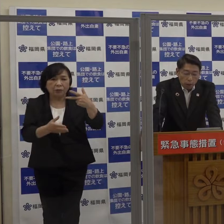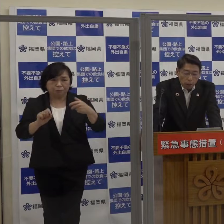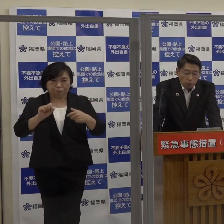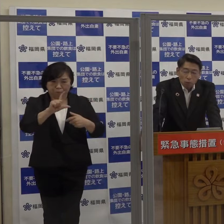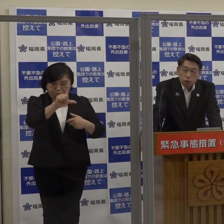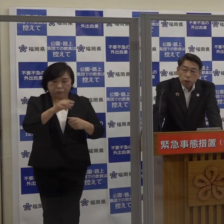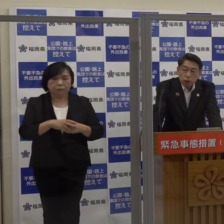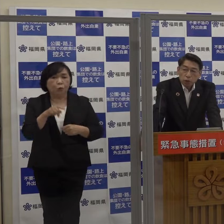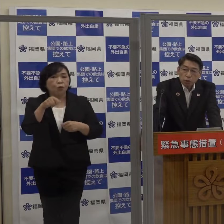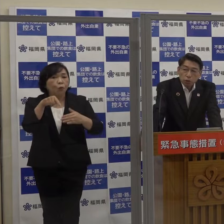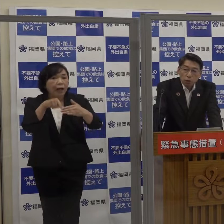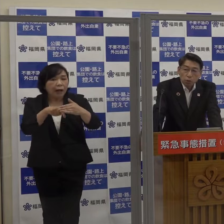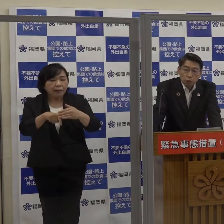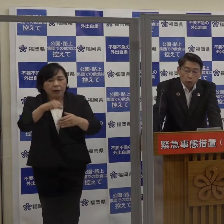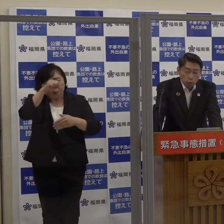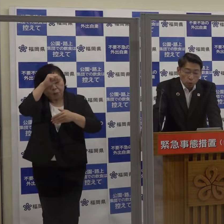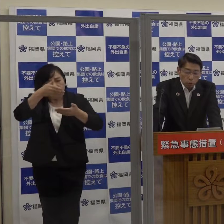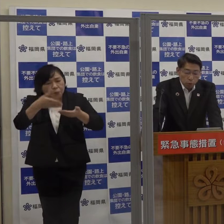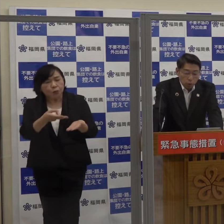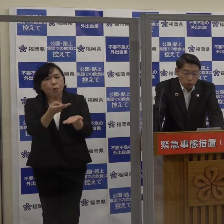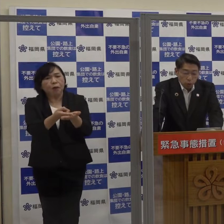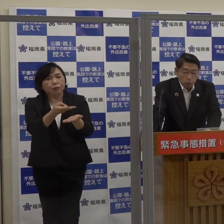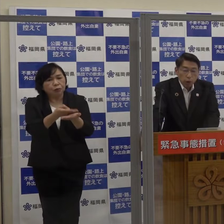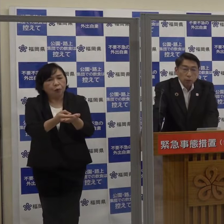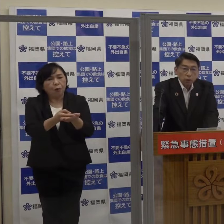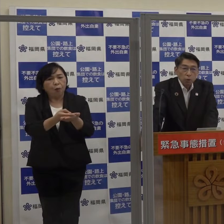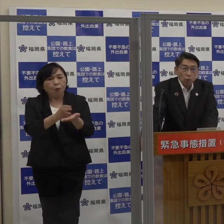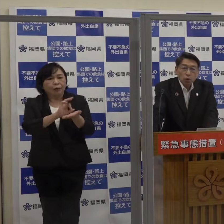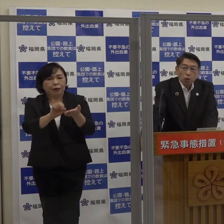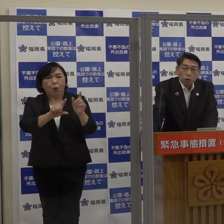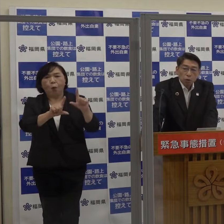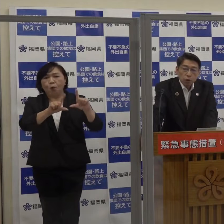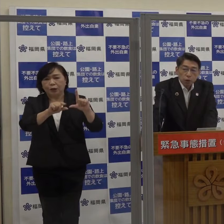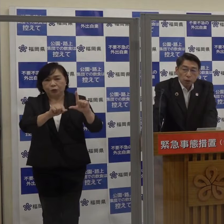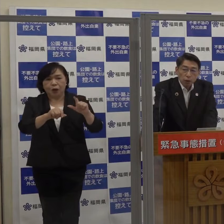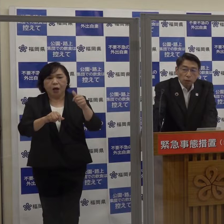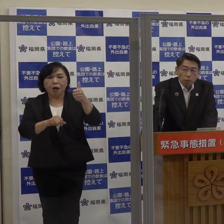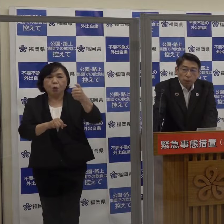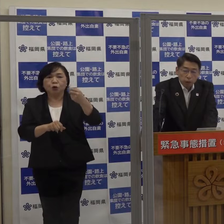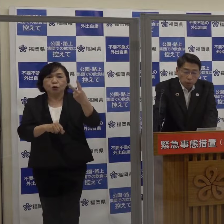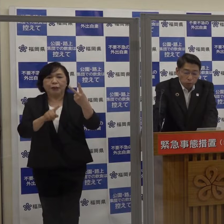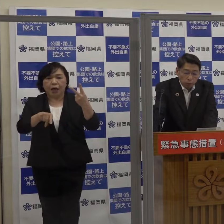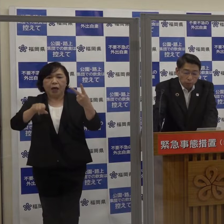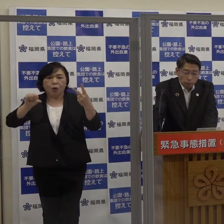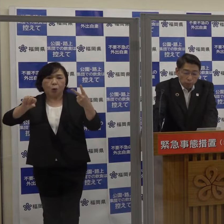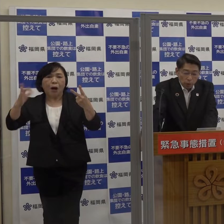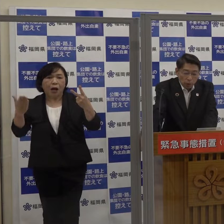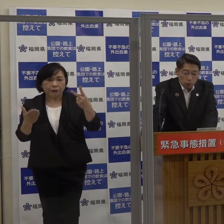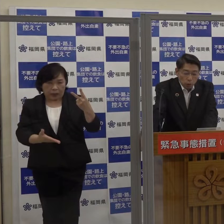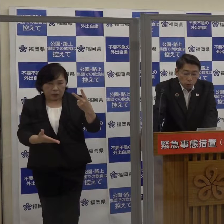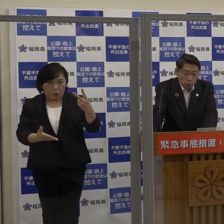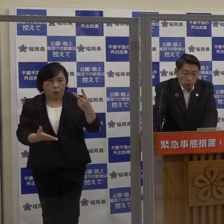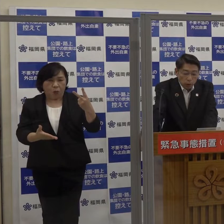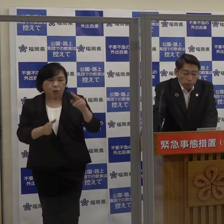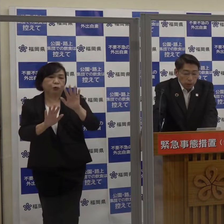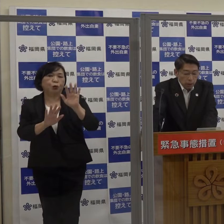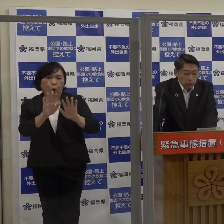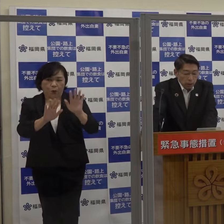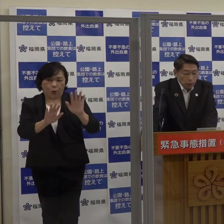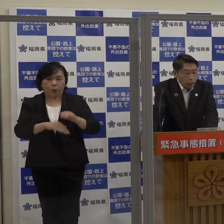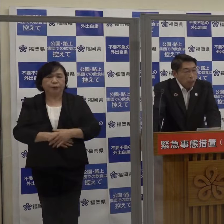このうち重症病床使用率は５２．５％です